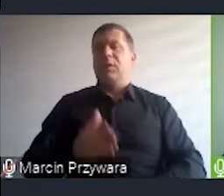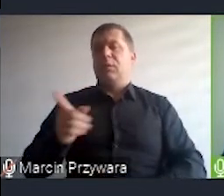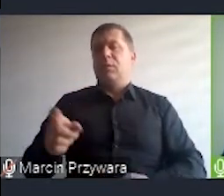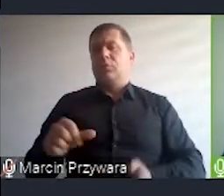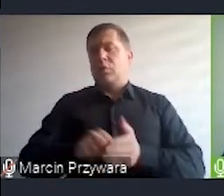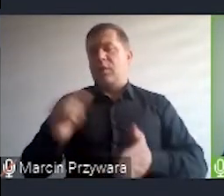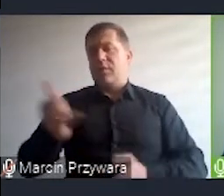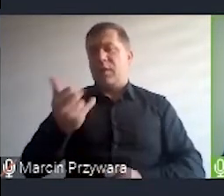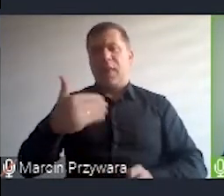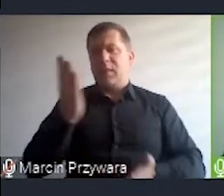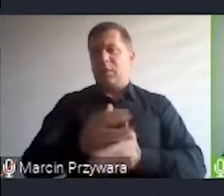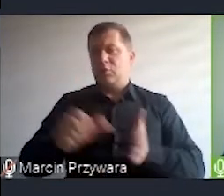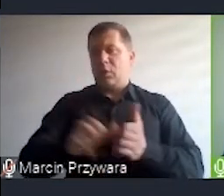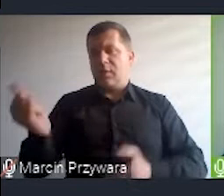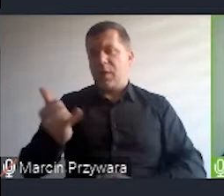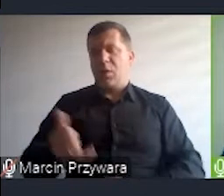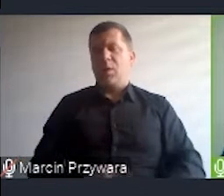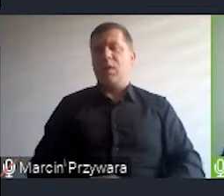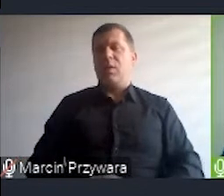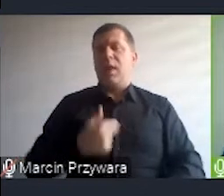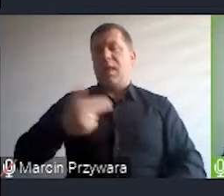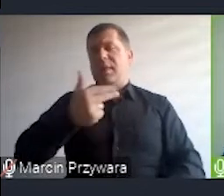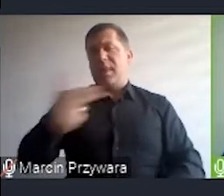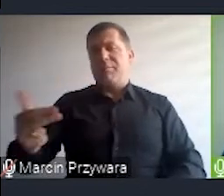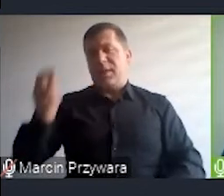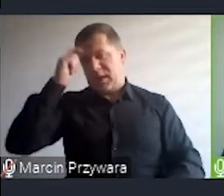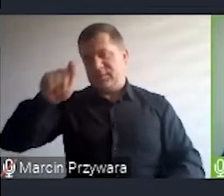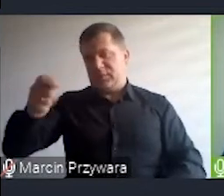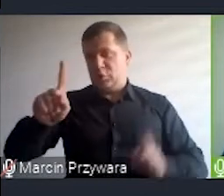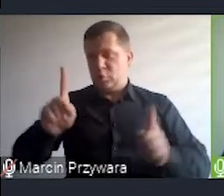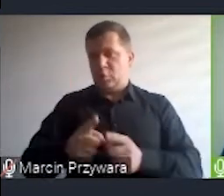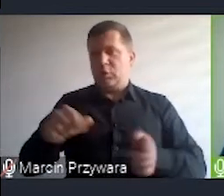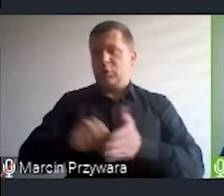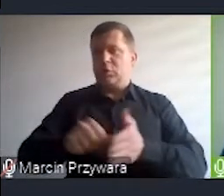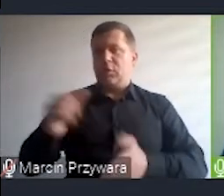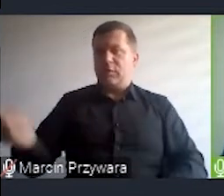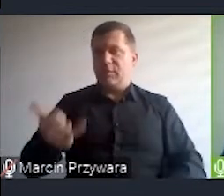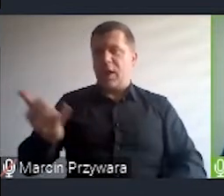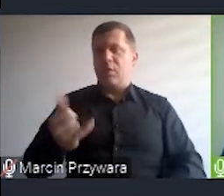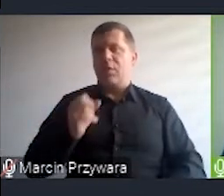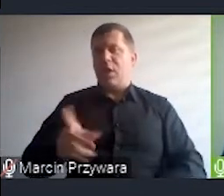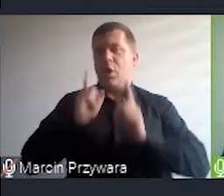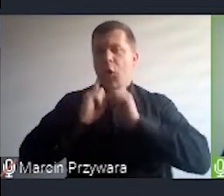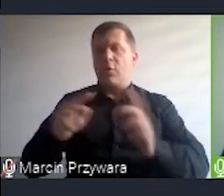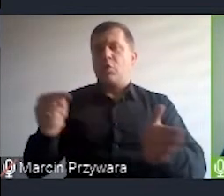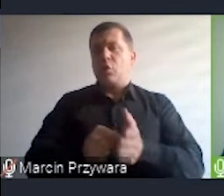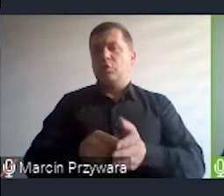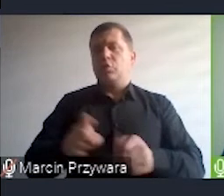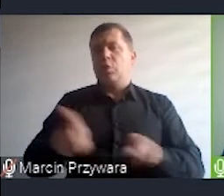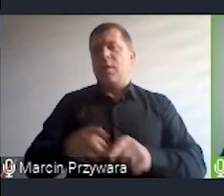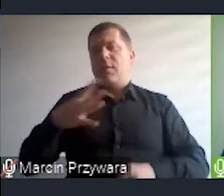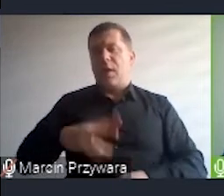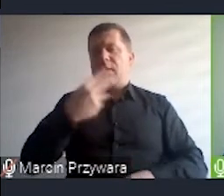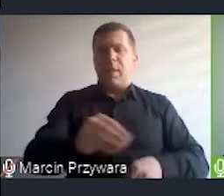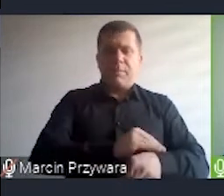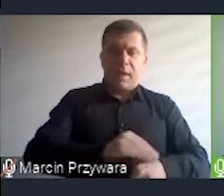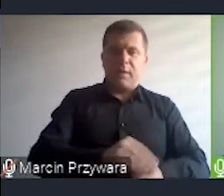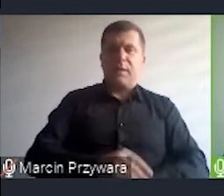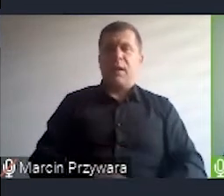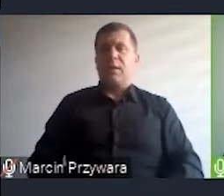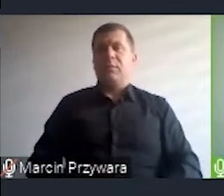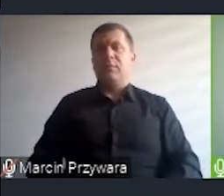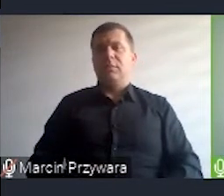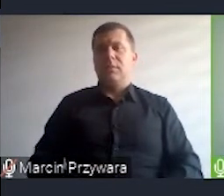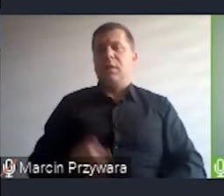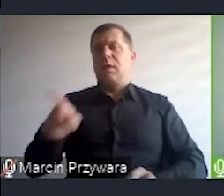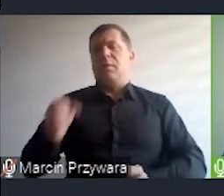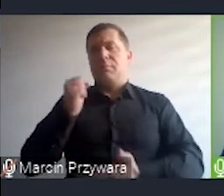A tu temat nazywam w skrócie środkami trwałymi, natomiast dotyczy to również wartości niematerialnych i prawnych.